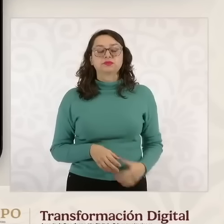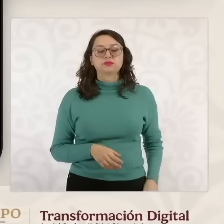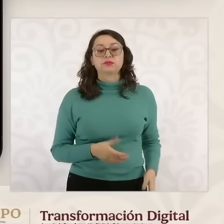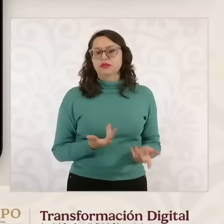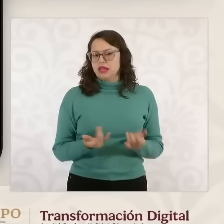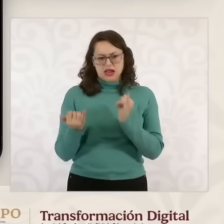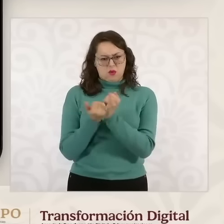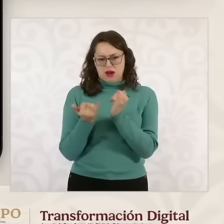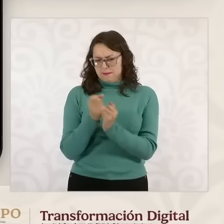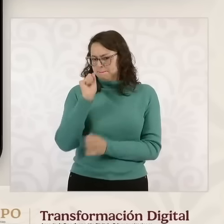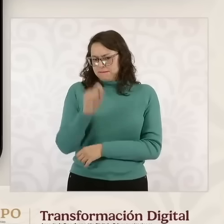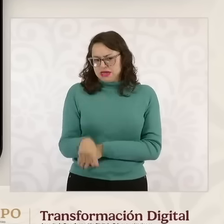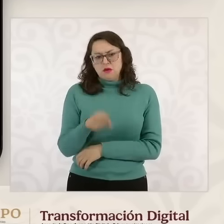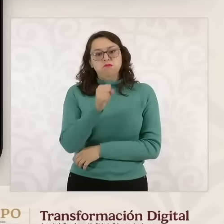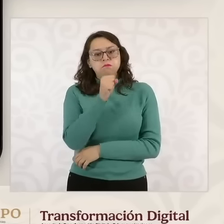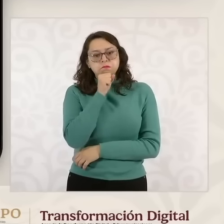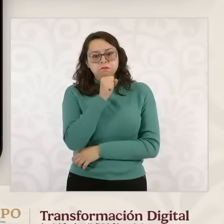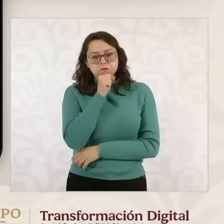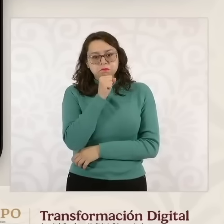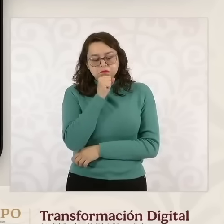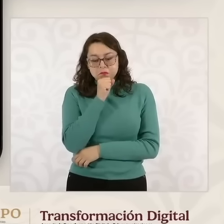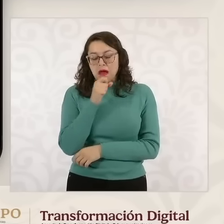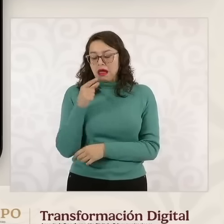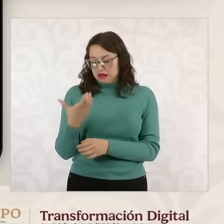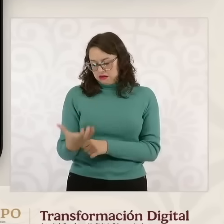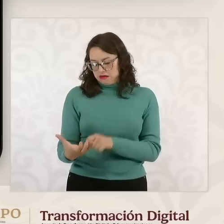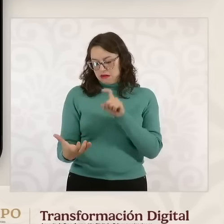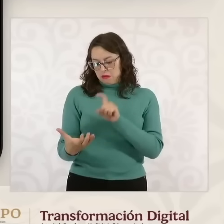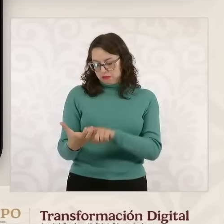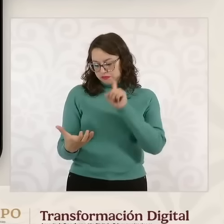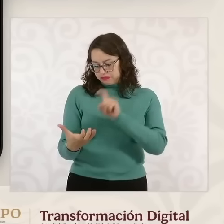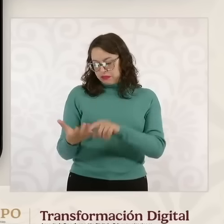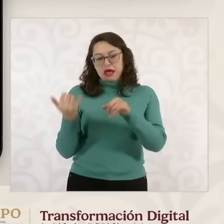dar información en ese momento sobre la derecho aveniencia que tengan, si están registrados en